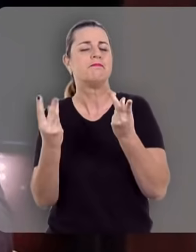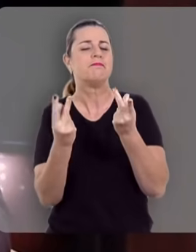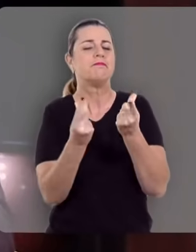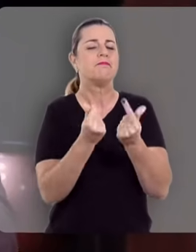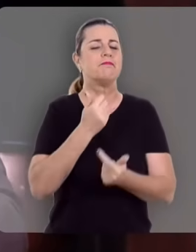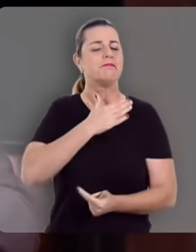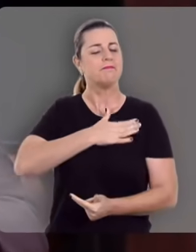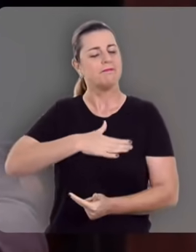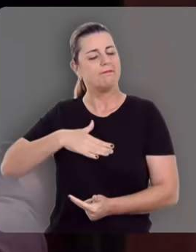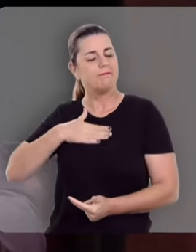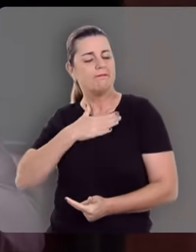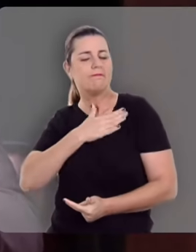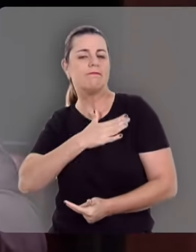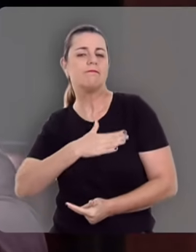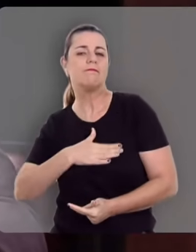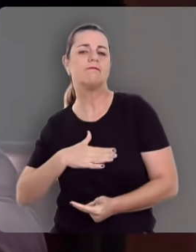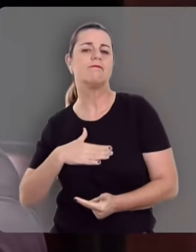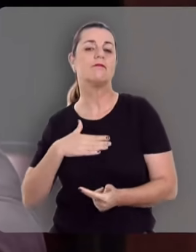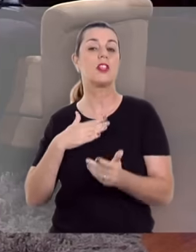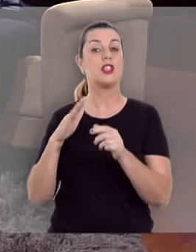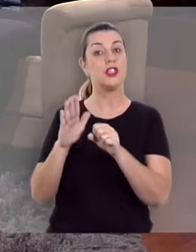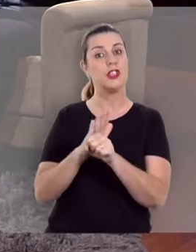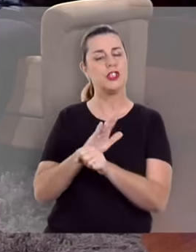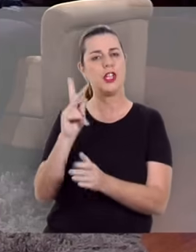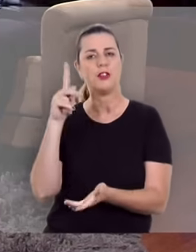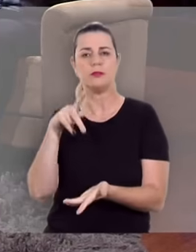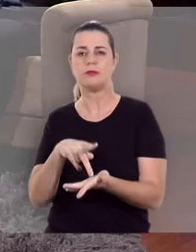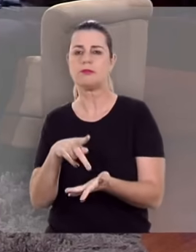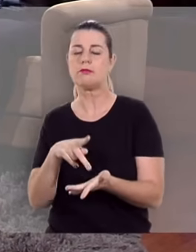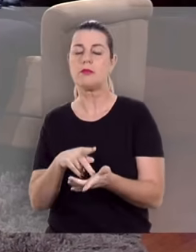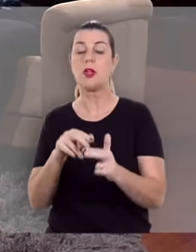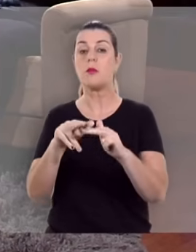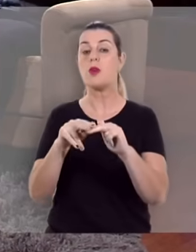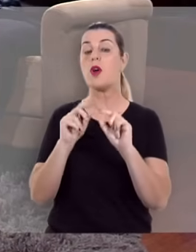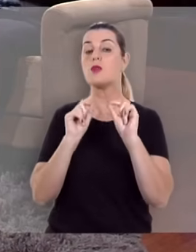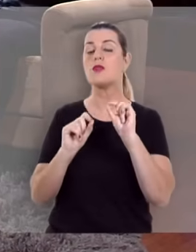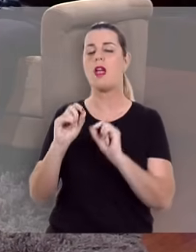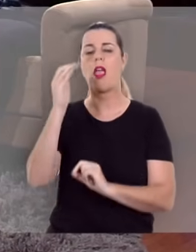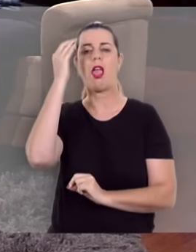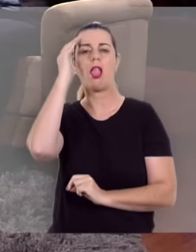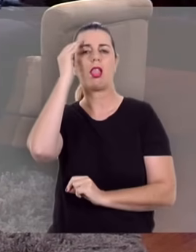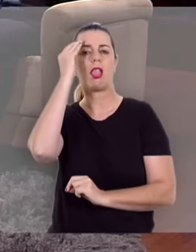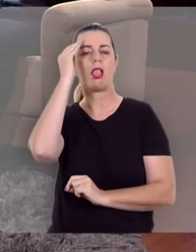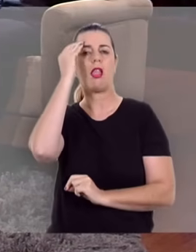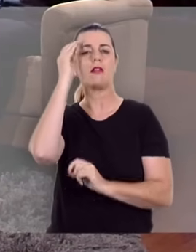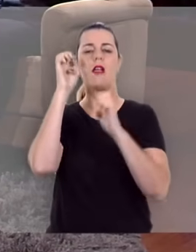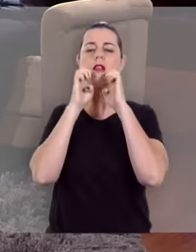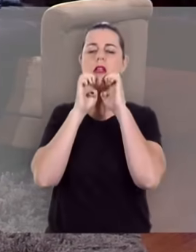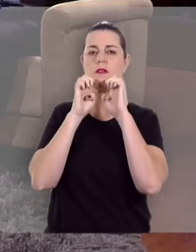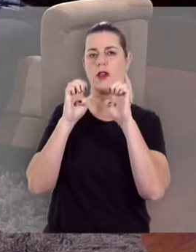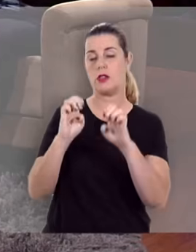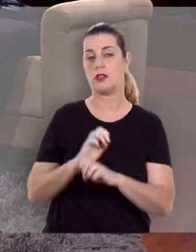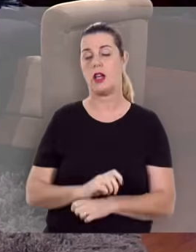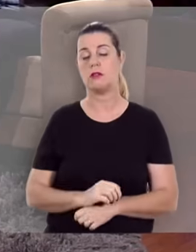de estacionamento nessa Plenitude isso se dá pela compreensão do evangelho e eu queria que